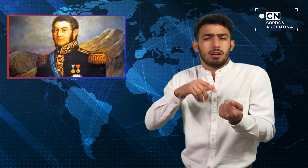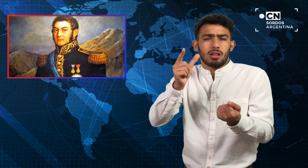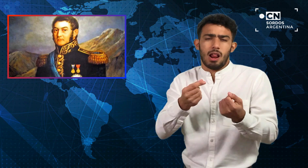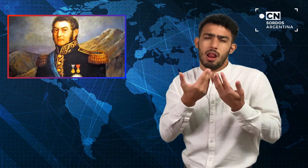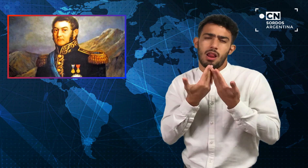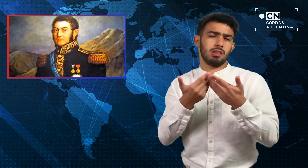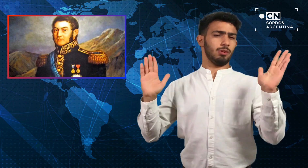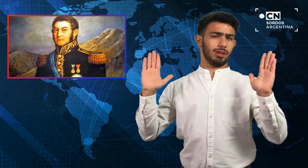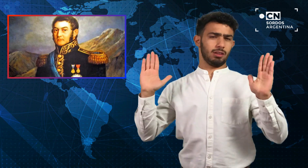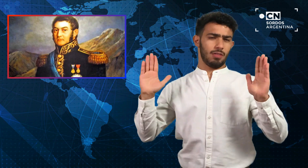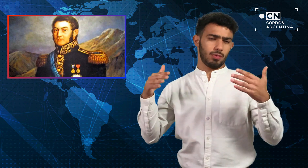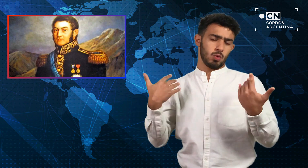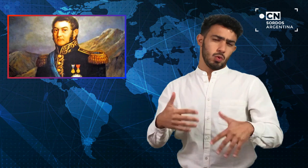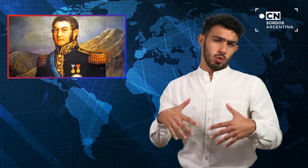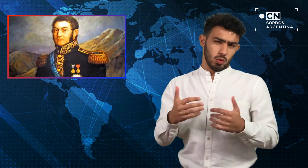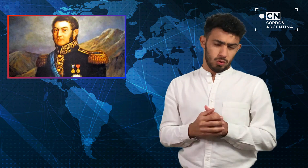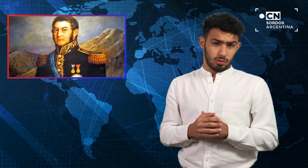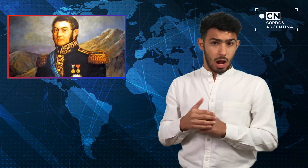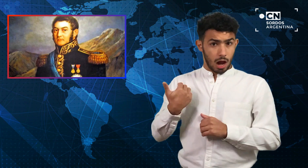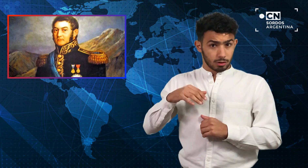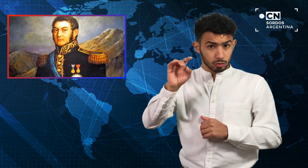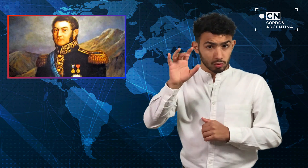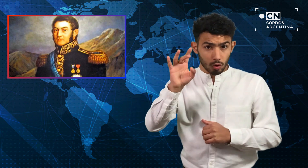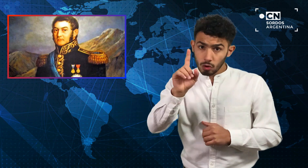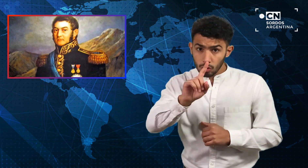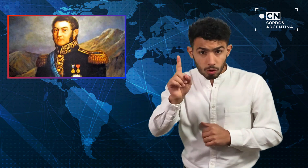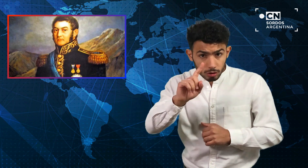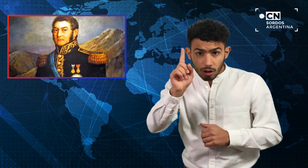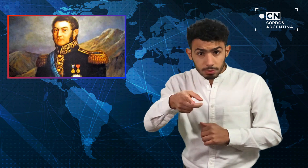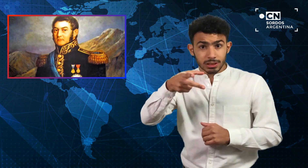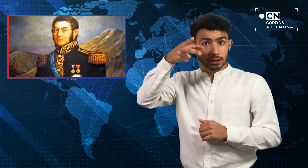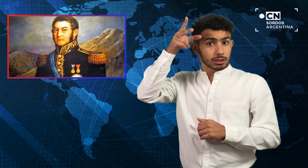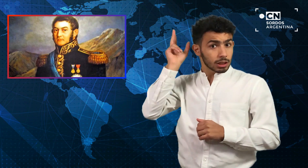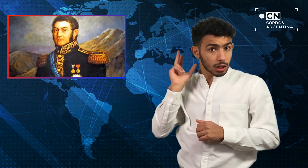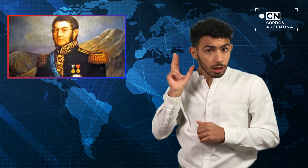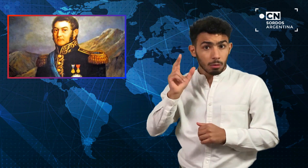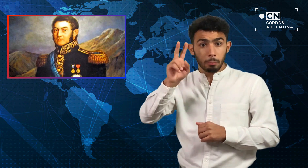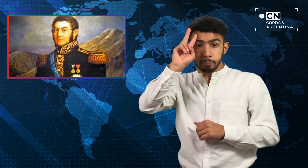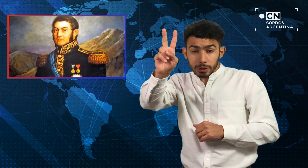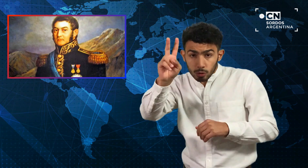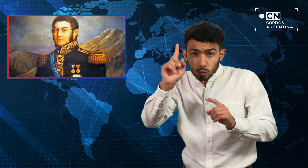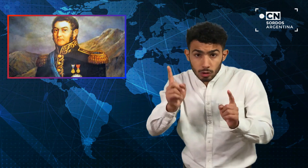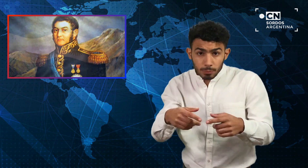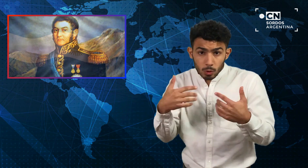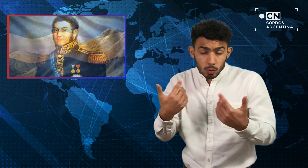tanto el territorio argentino, como Chile y Perú,